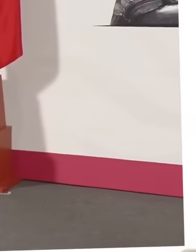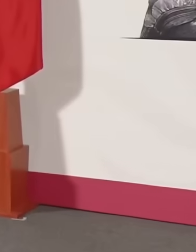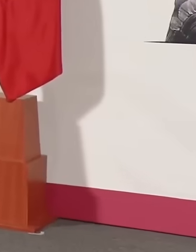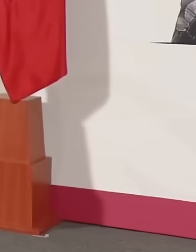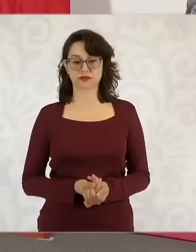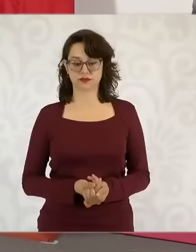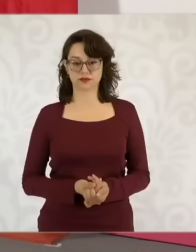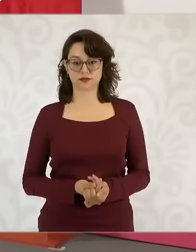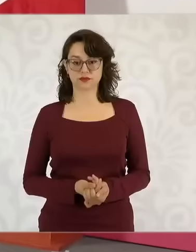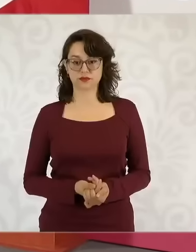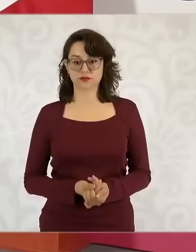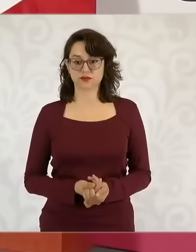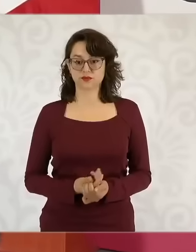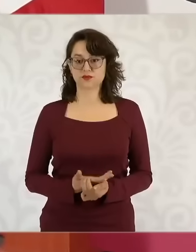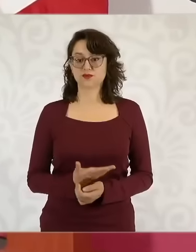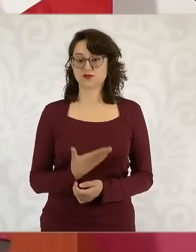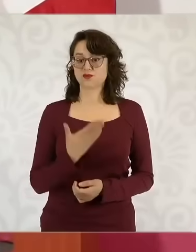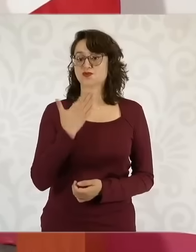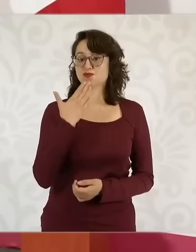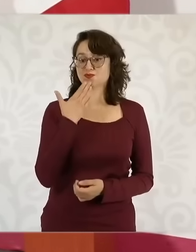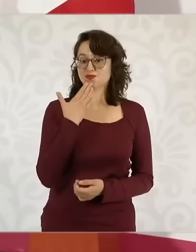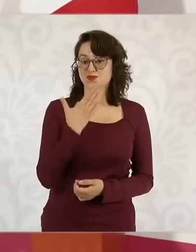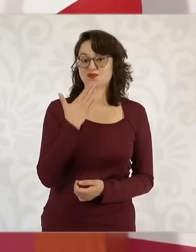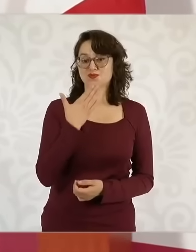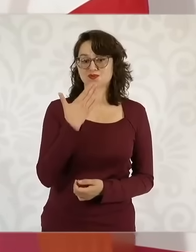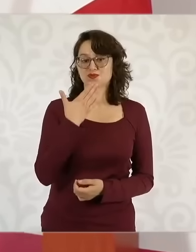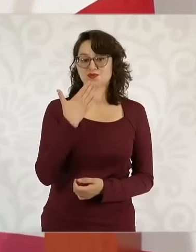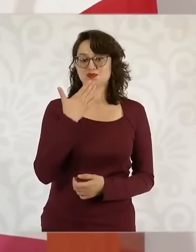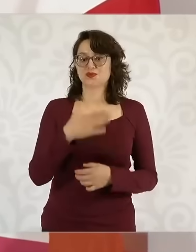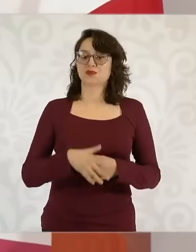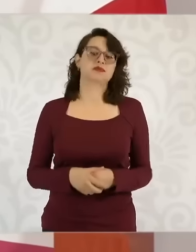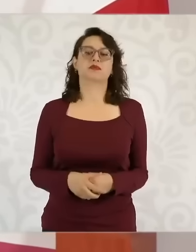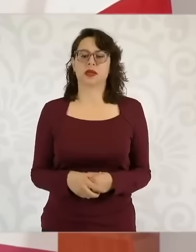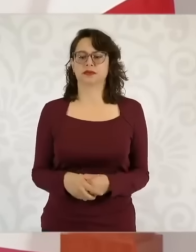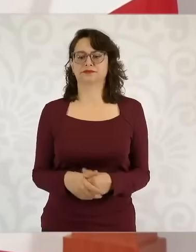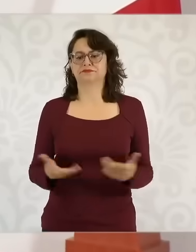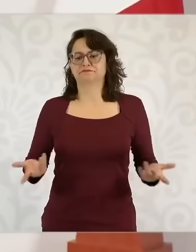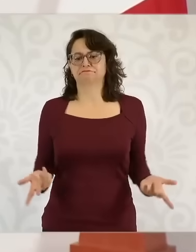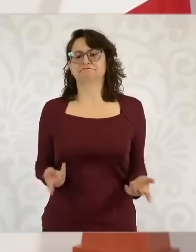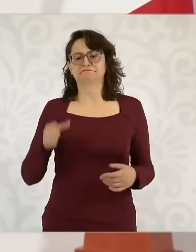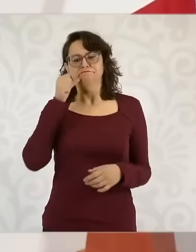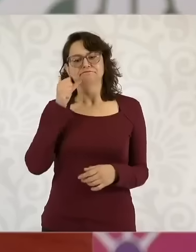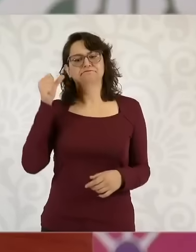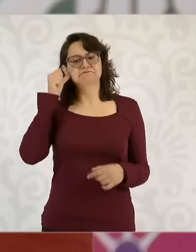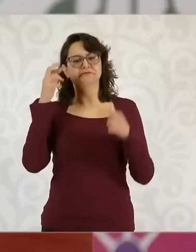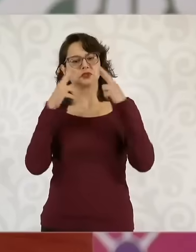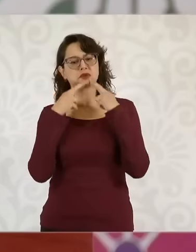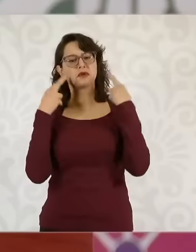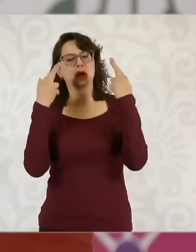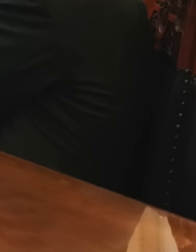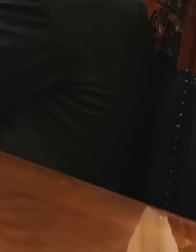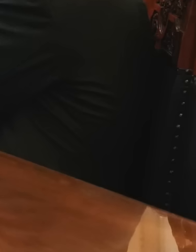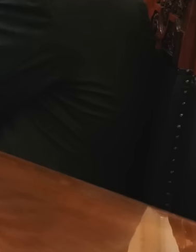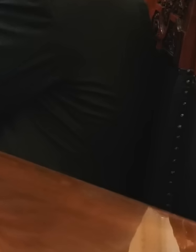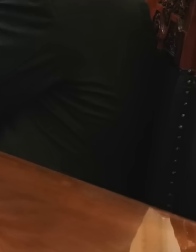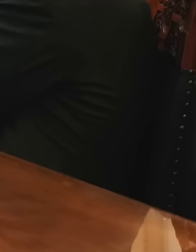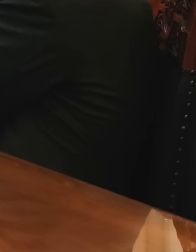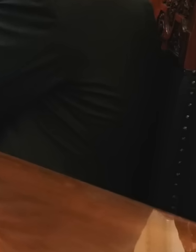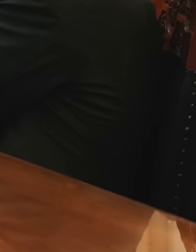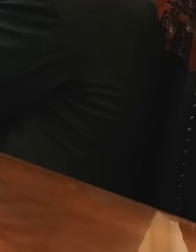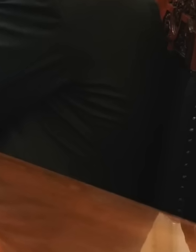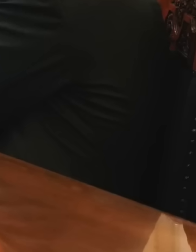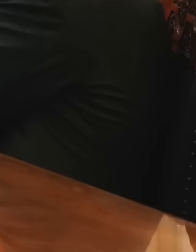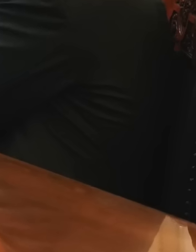fue realmente una reunión más de cortesía Vino a a presentarse en su nuevo encargo